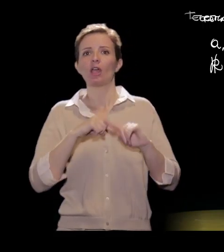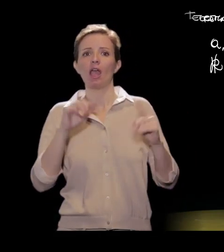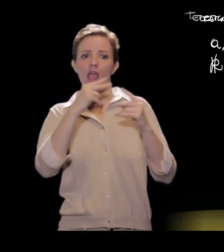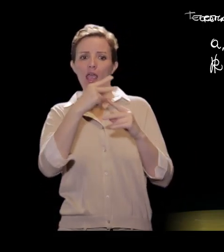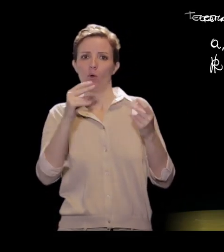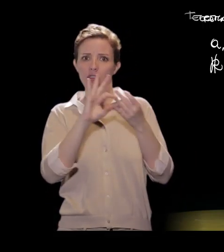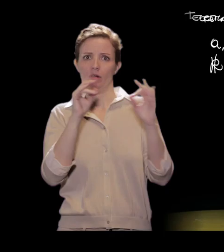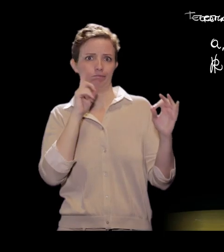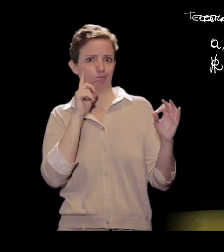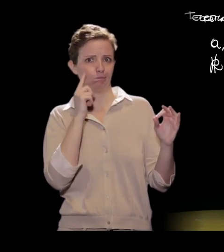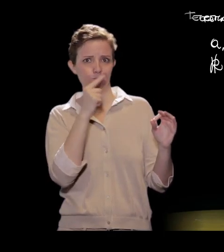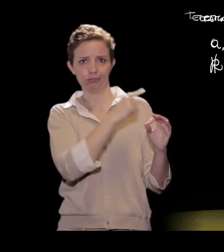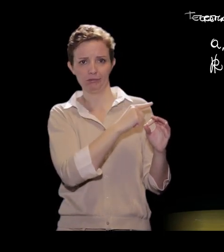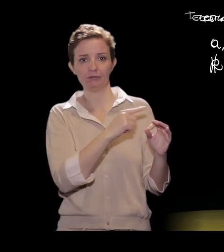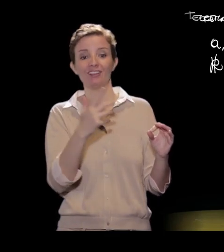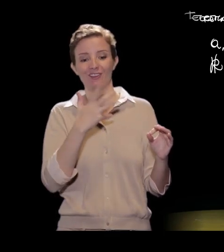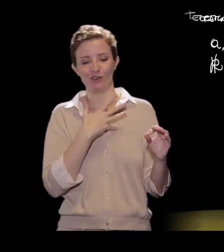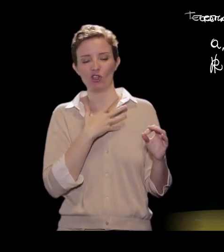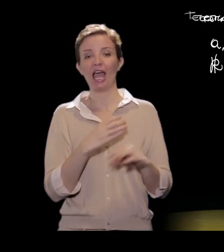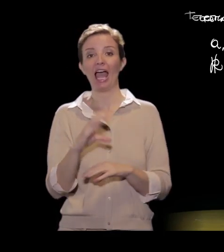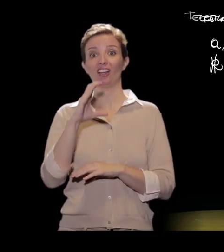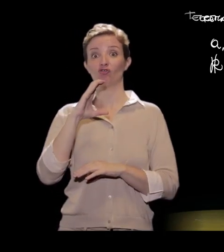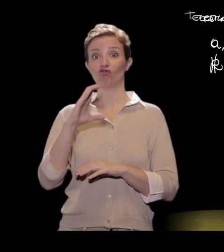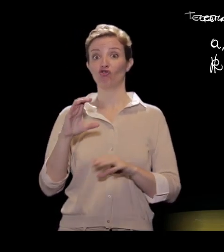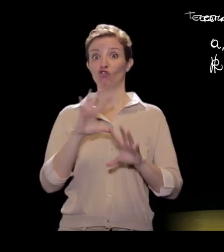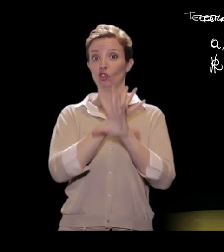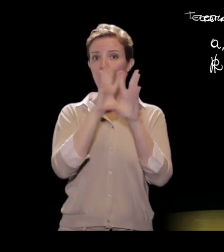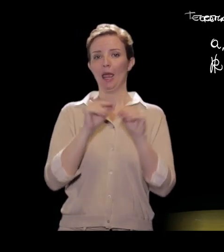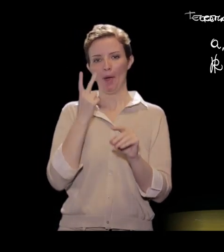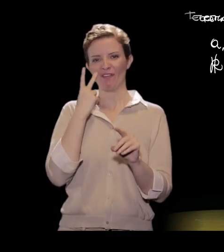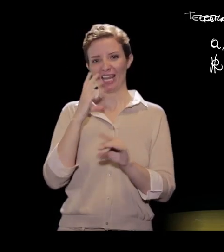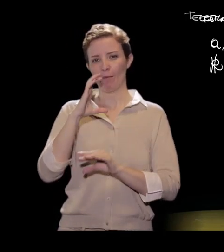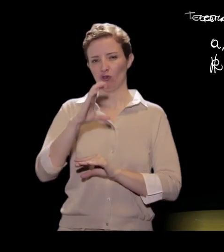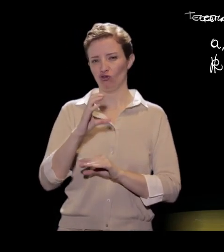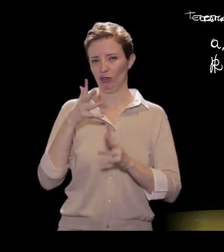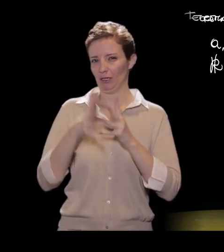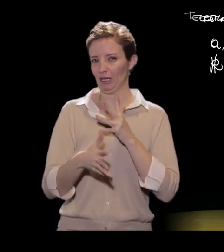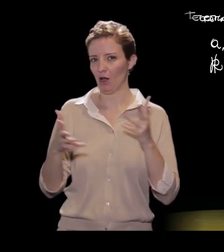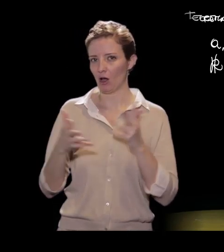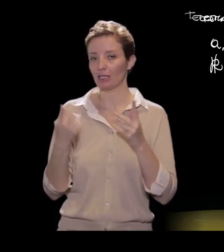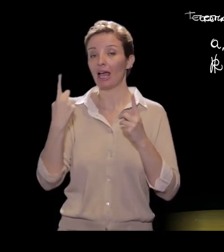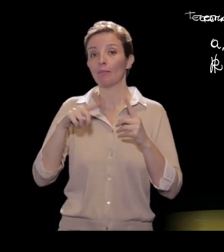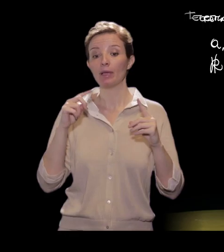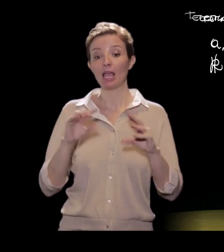che avremo modo di analizzare in dettaglio in una delle prossime lezioni e che è l'insieme dei numeri complessi,